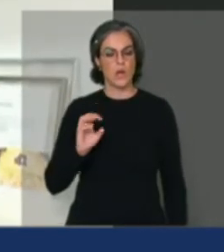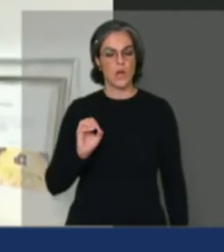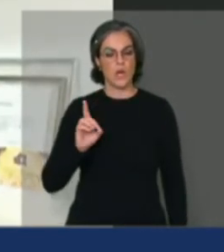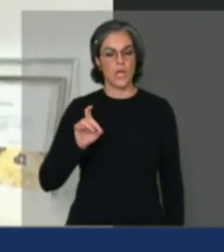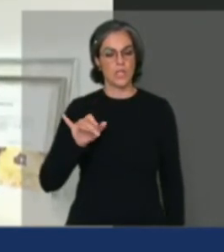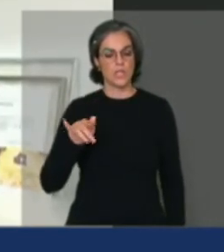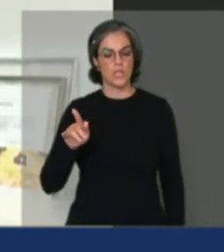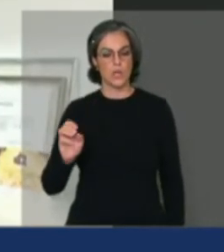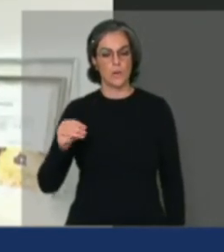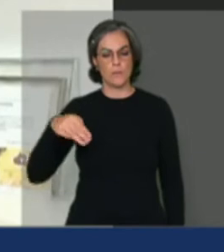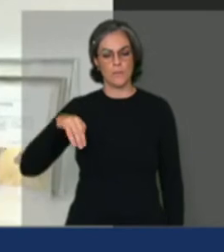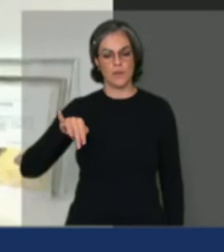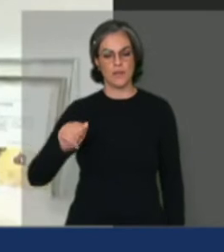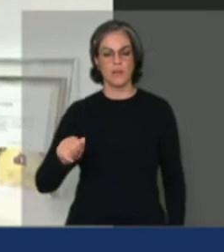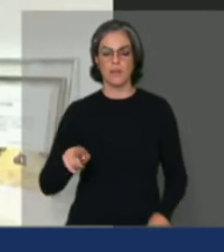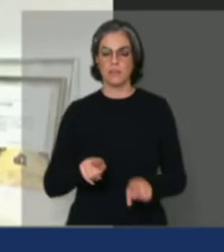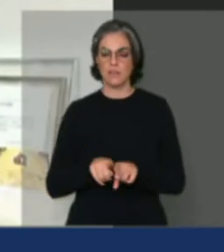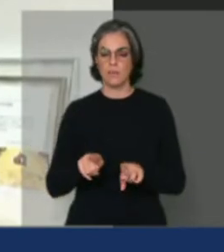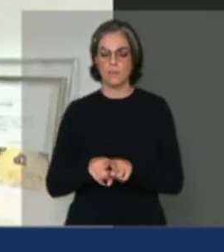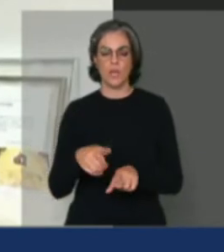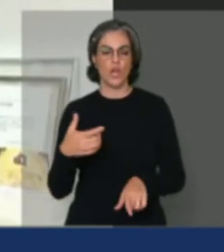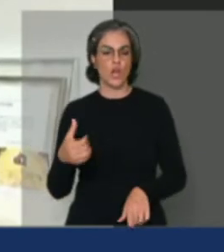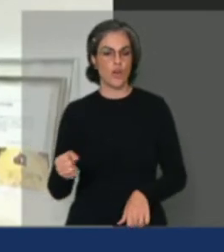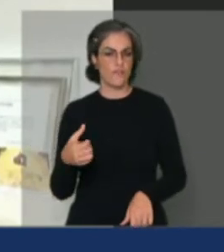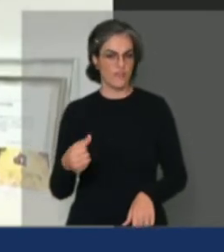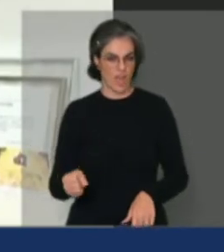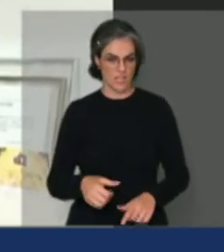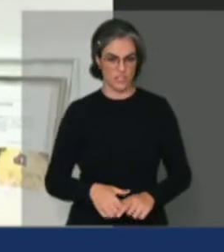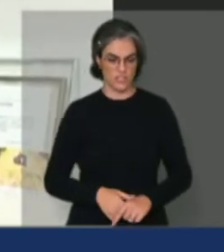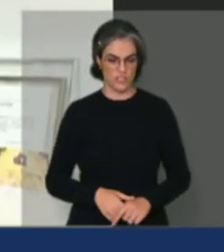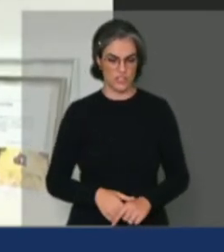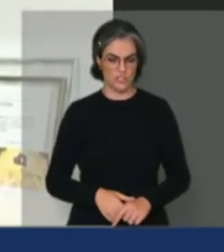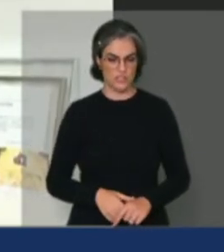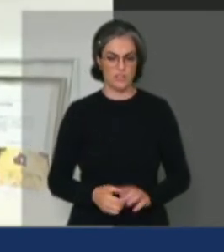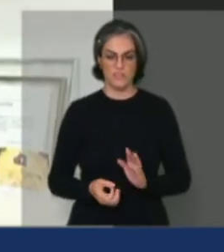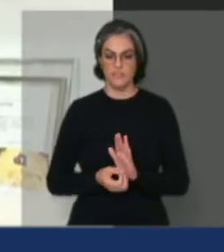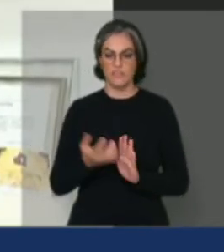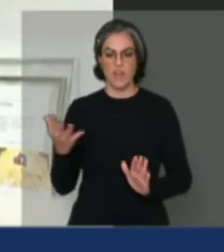QUE COVARDE OU-SE TAMBÉM, RODRIGO MAIA SENTOU EM VÁRIOS PROCESSOS DE IMPEDIMENTO, E